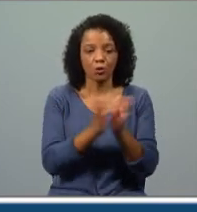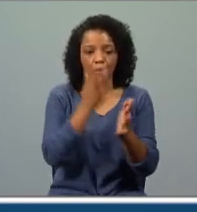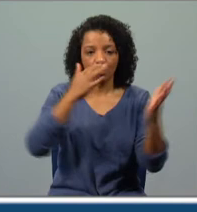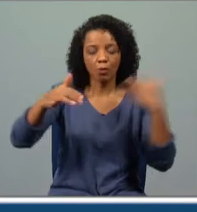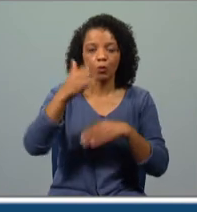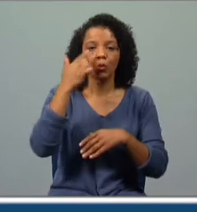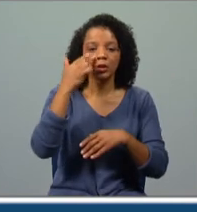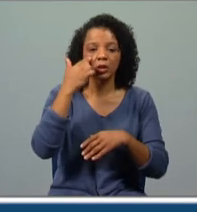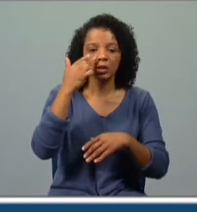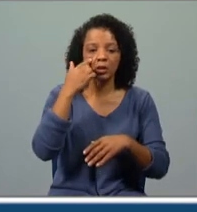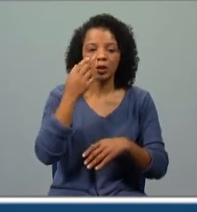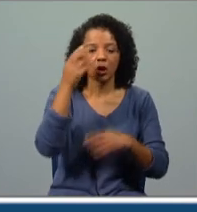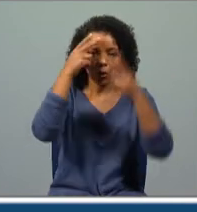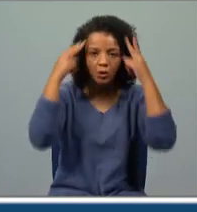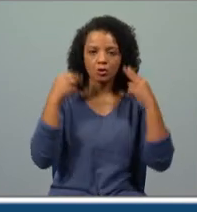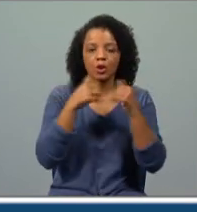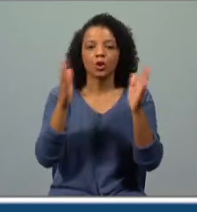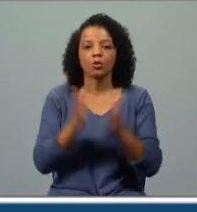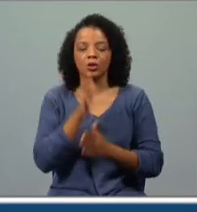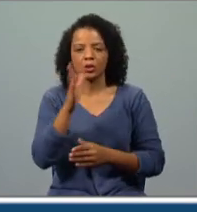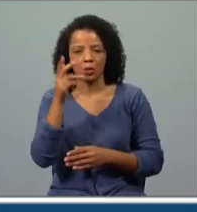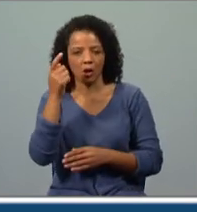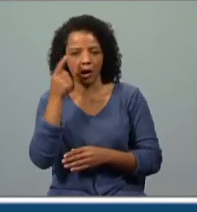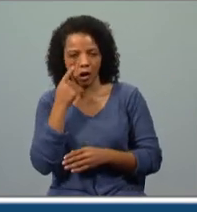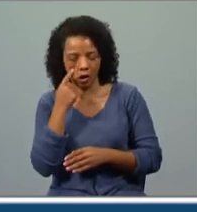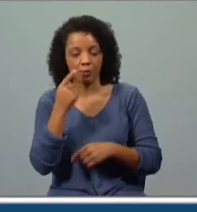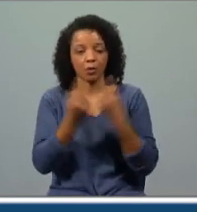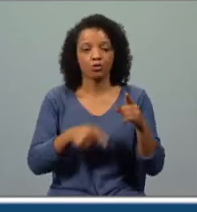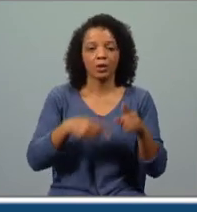eles todos diziam que eu era Manhoso alguns gregos partiram outro 他們都說我很狡猾一些希臘人離開了另一個